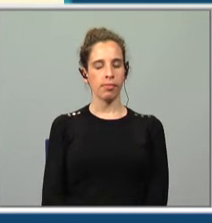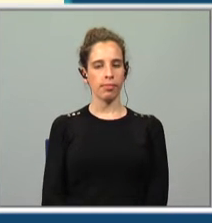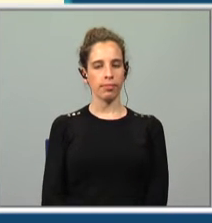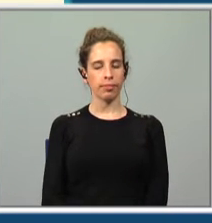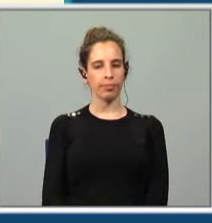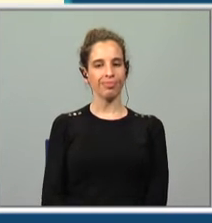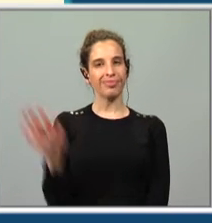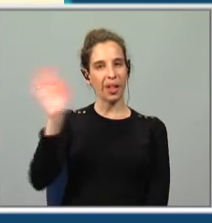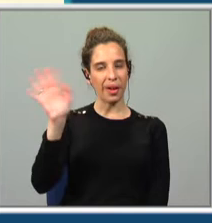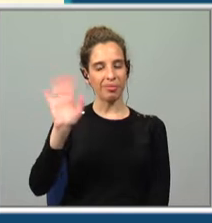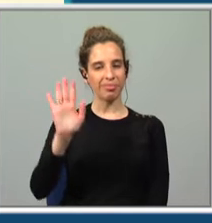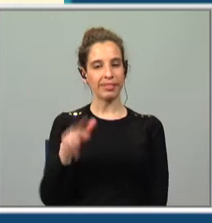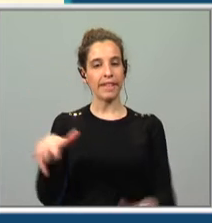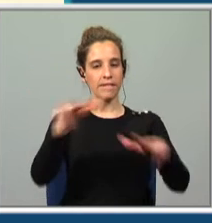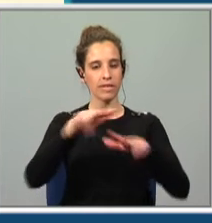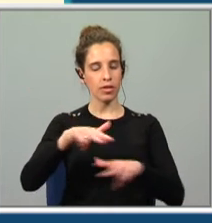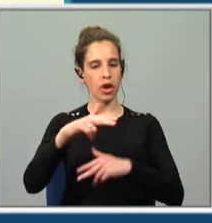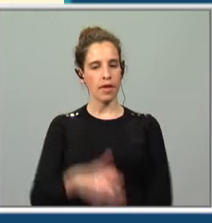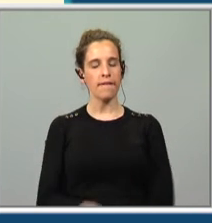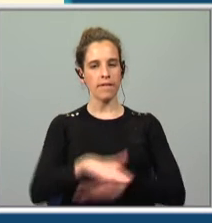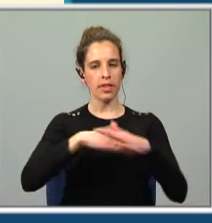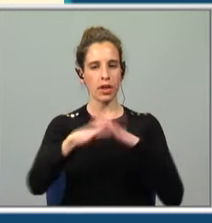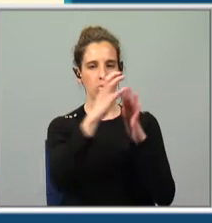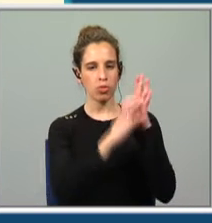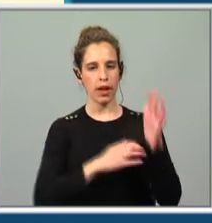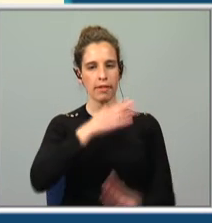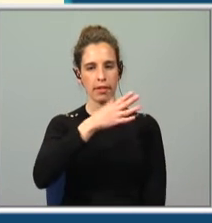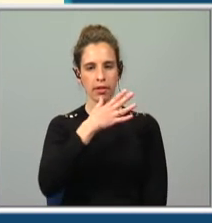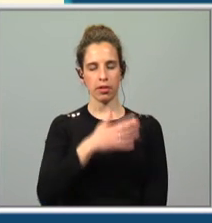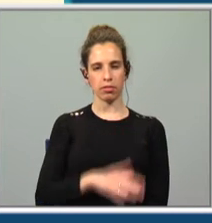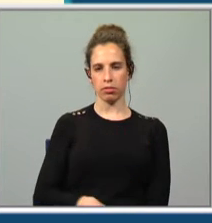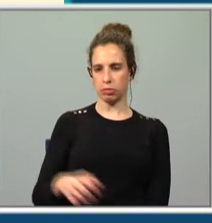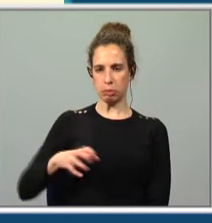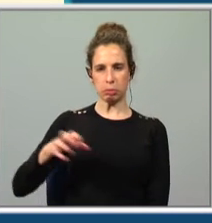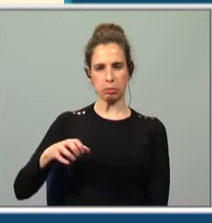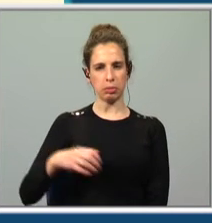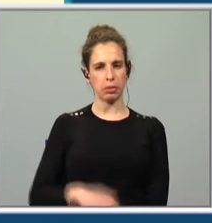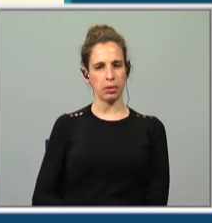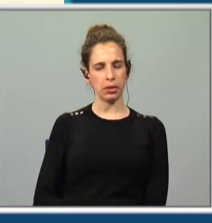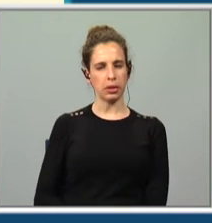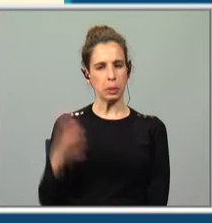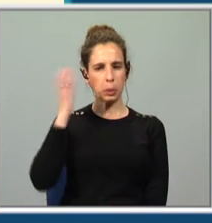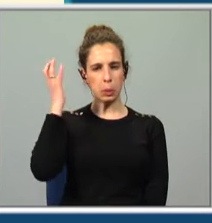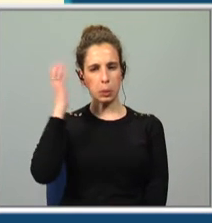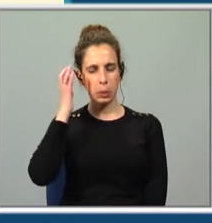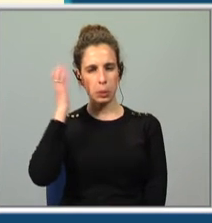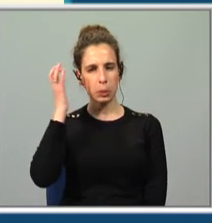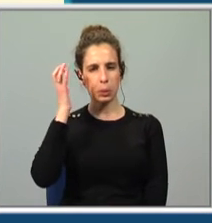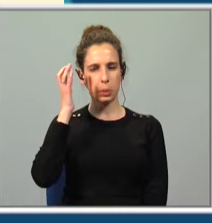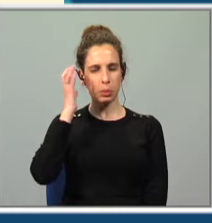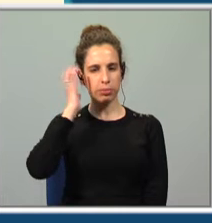o Olá Neste vídeo vamos construir um texto narrativo Porque isto é 你好在這個視頻中，我們將構建一個敘述文本因為這是